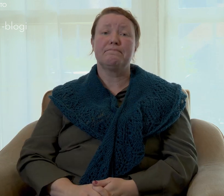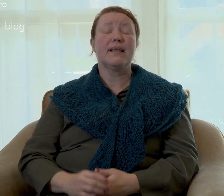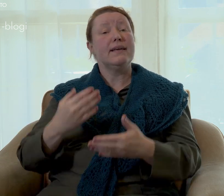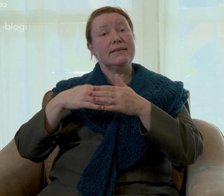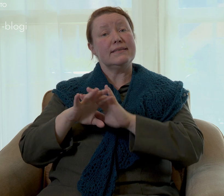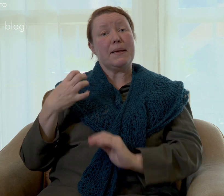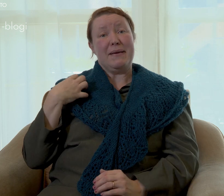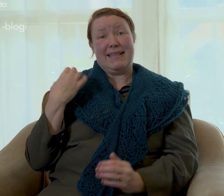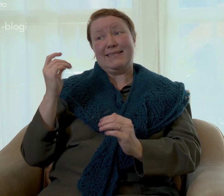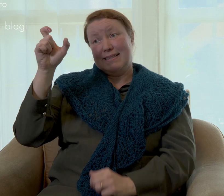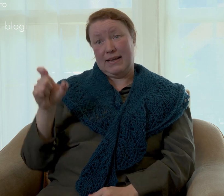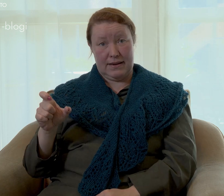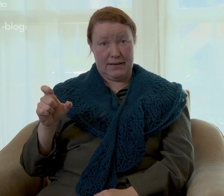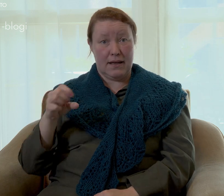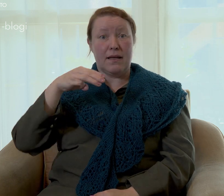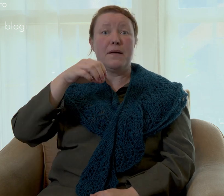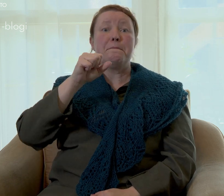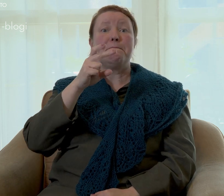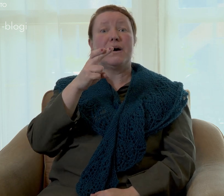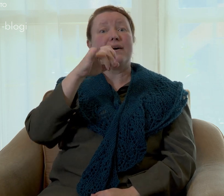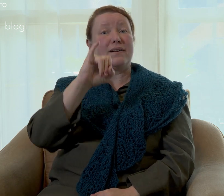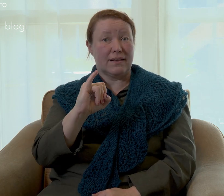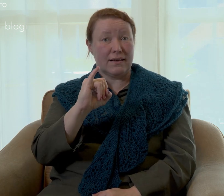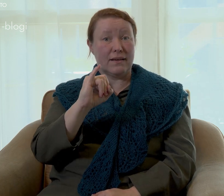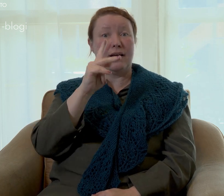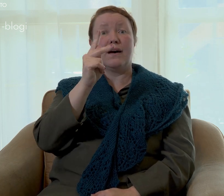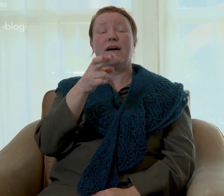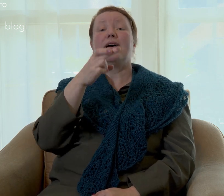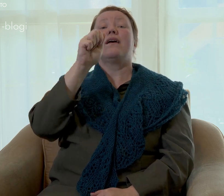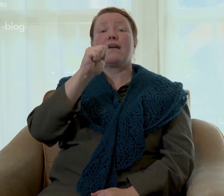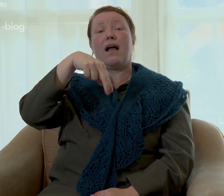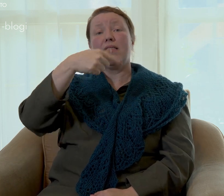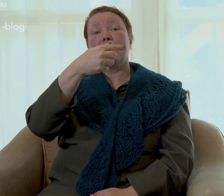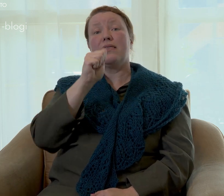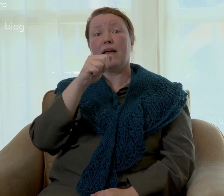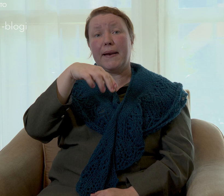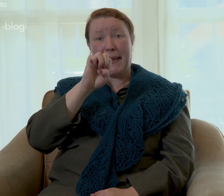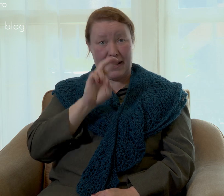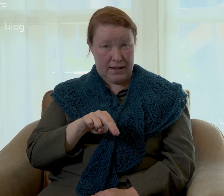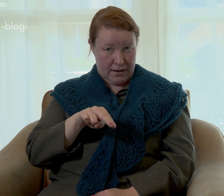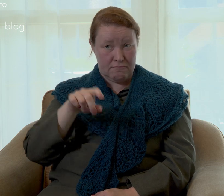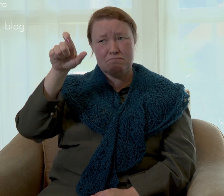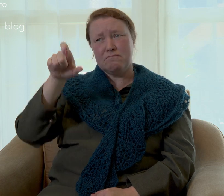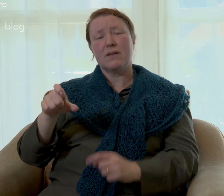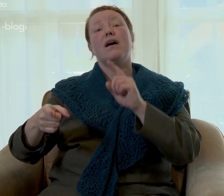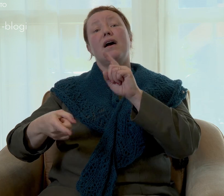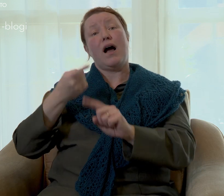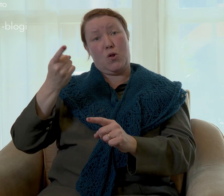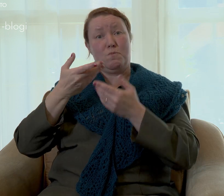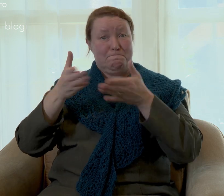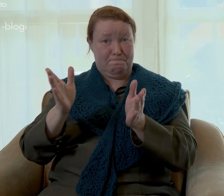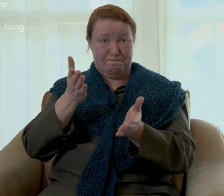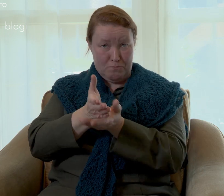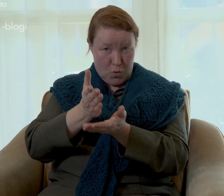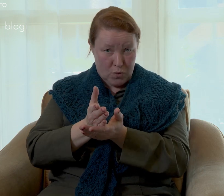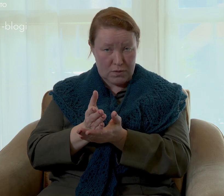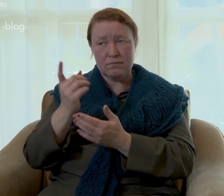Avauspuheenvuorossaan sisäministeri Mari Rantanen korosti, -